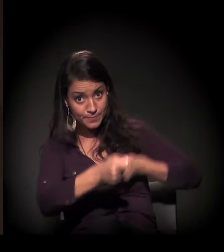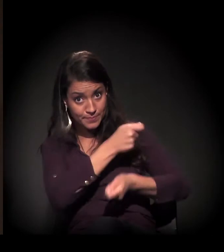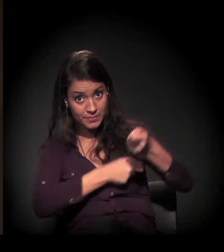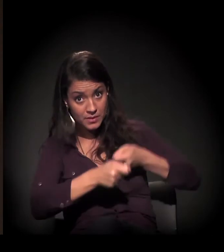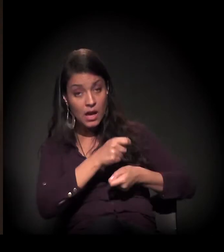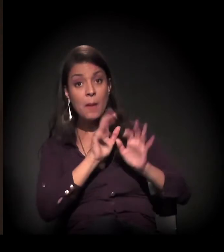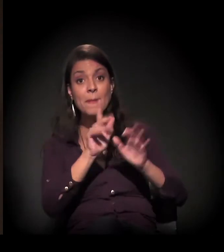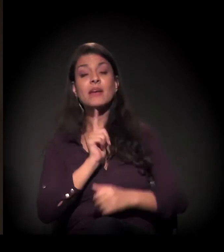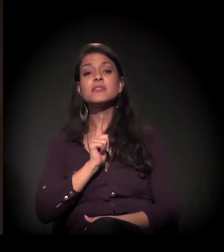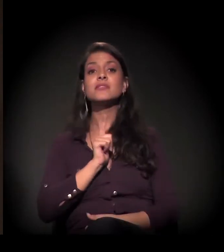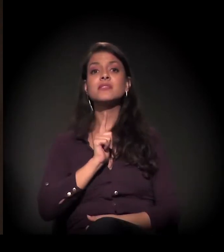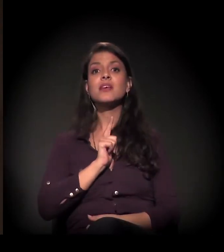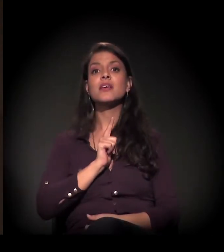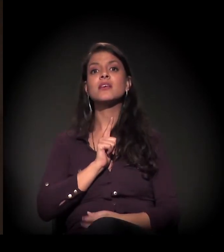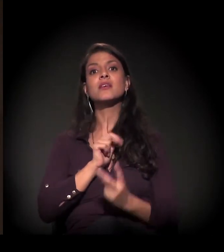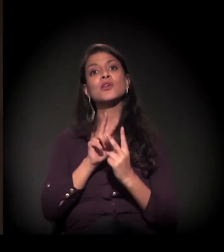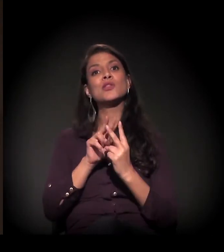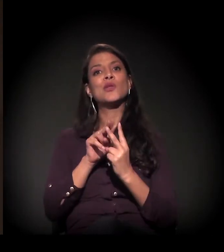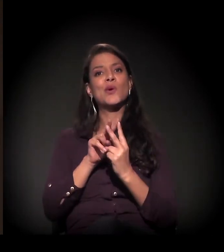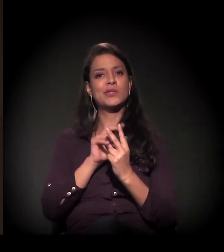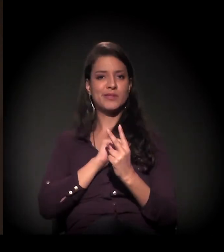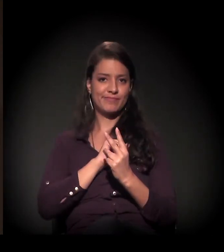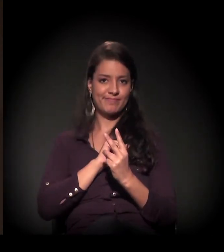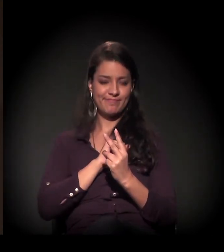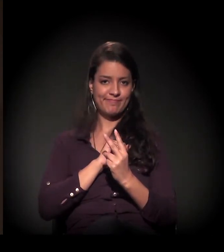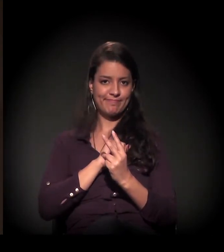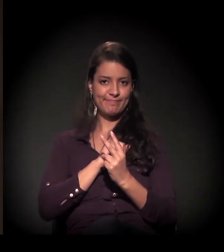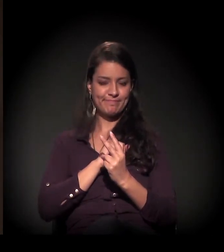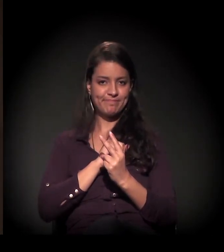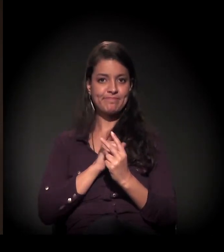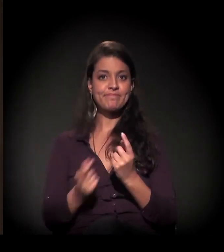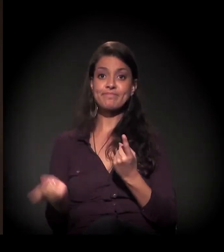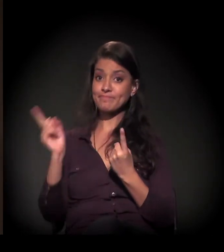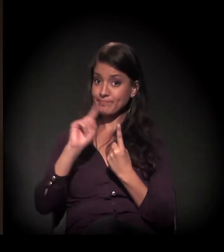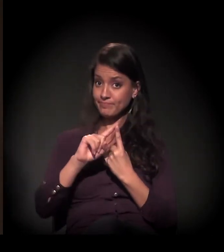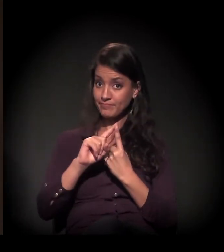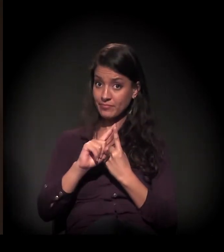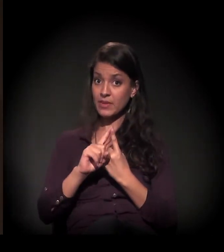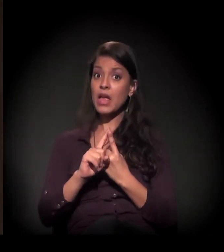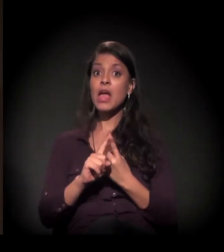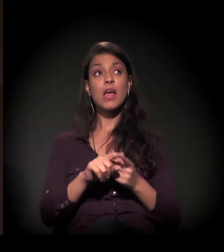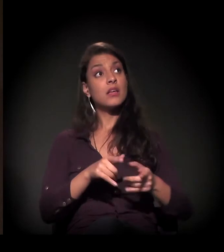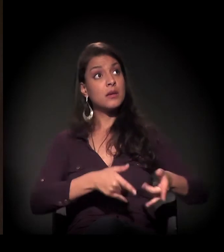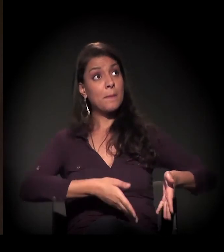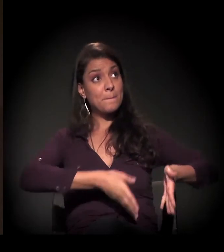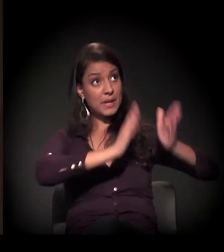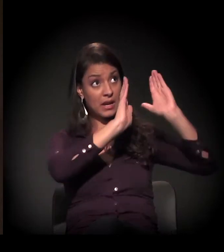esse processo tem dois duas questões, tem a ação de desapropriação